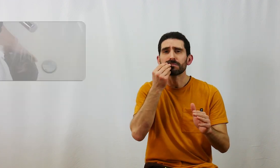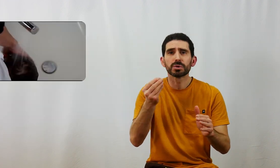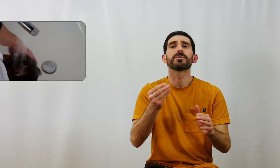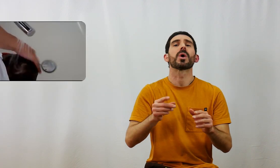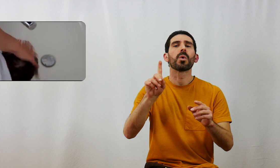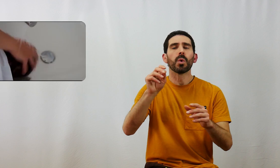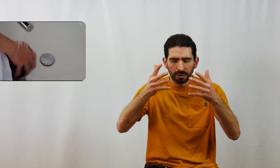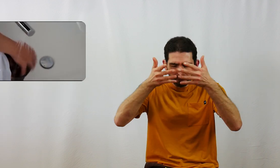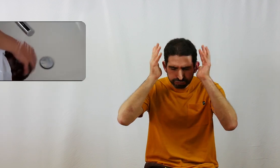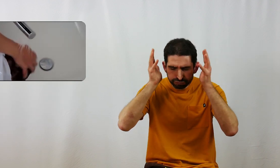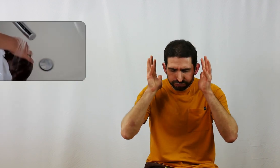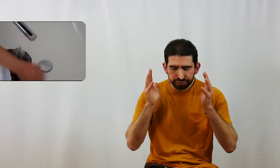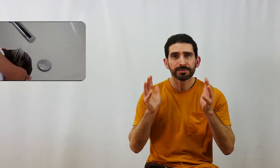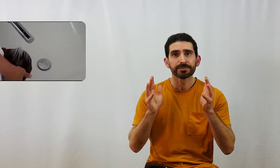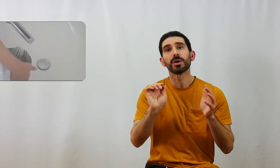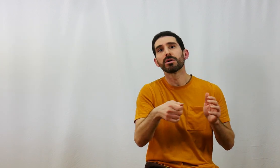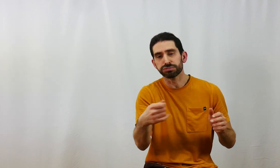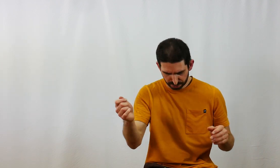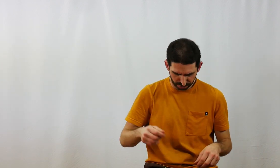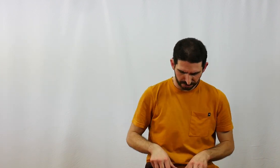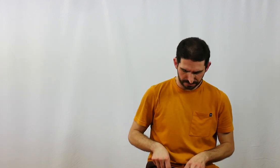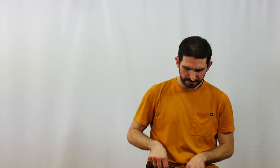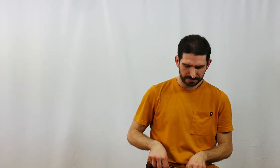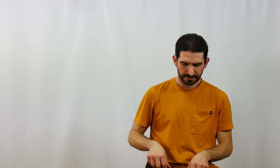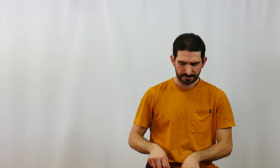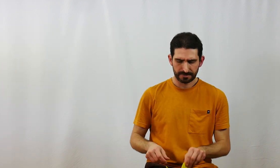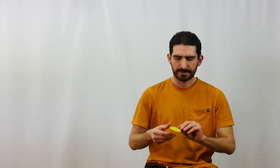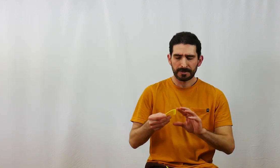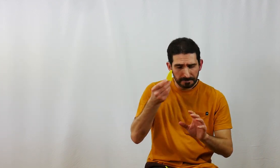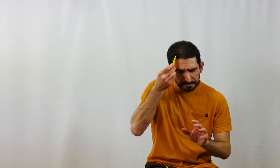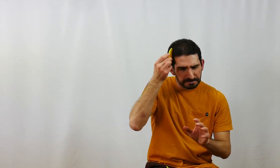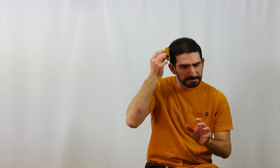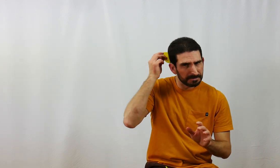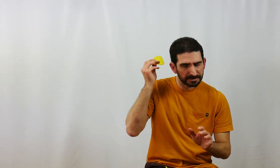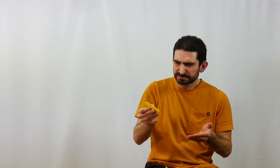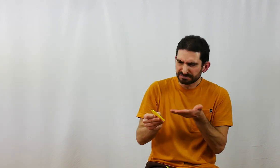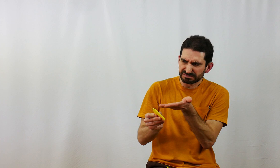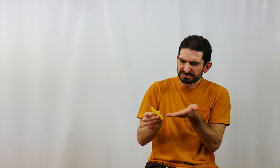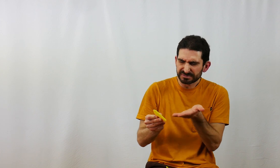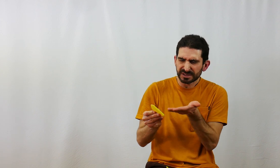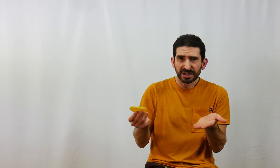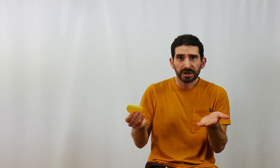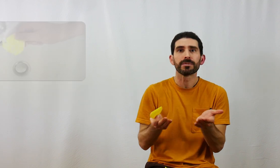Une fois fait, se rincer les cheveux à l'eau. Bien sûr, pour nettoyer les peignes,